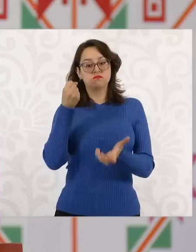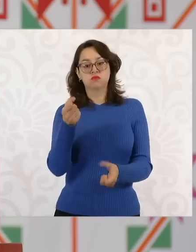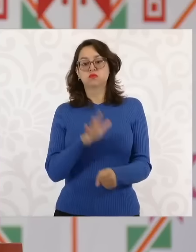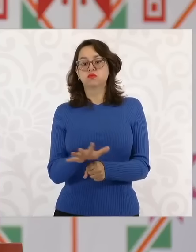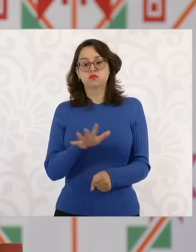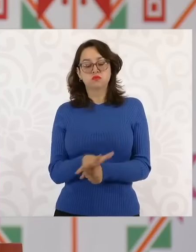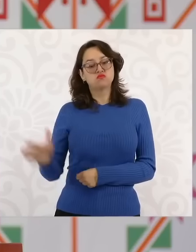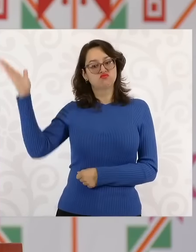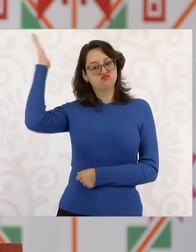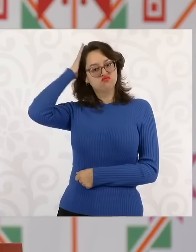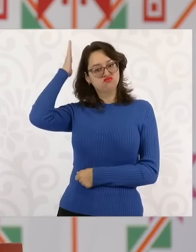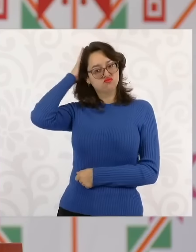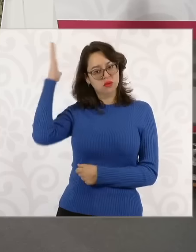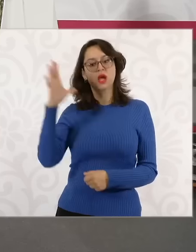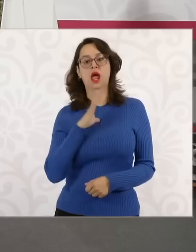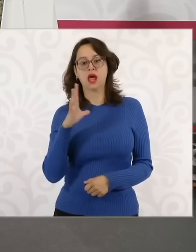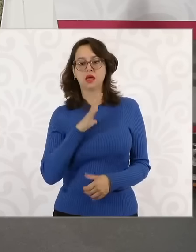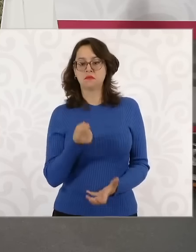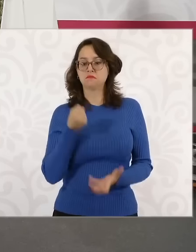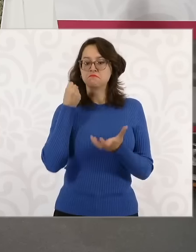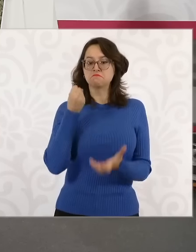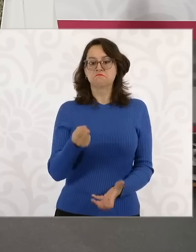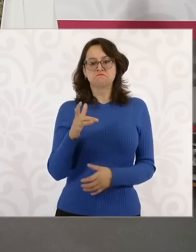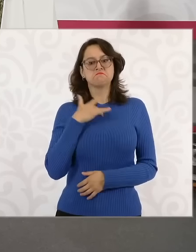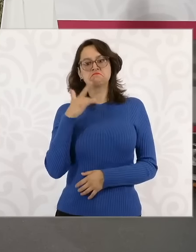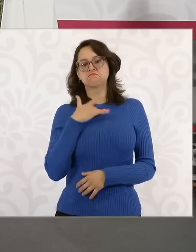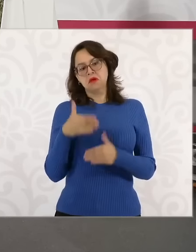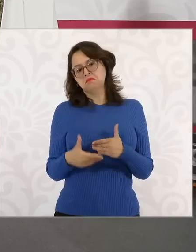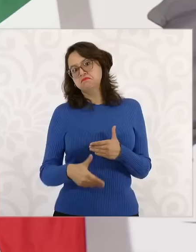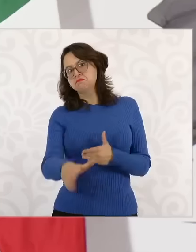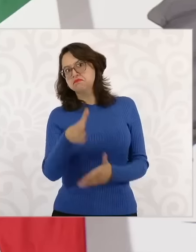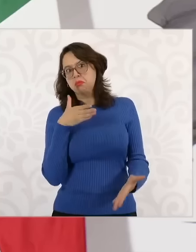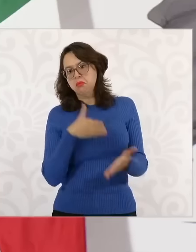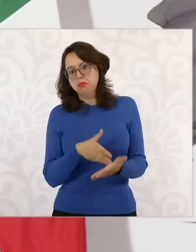tenemos recursos y no vemos un OBIS que nos pueda detener, salvo seguir haciendo trabajo